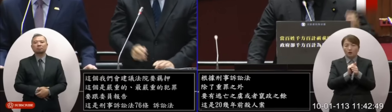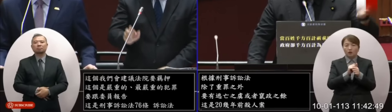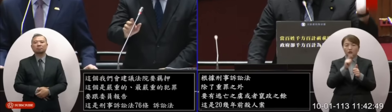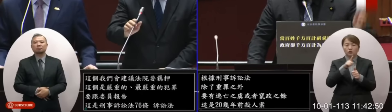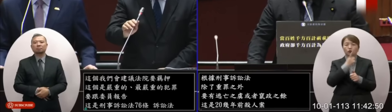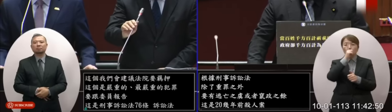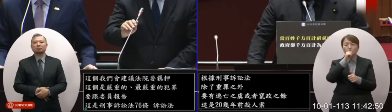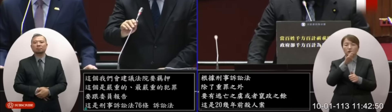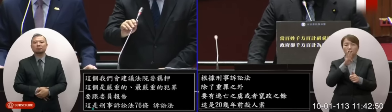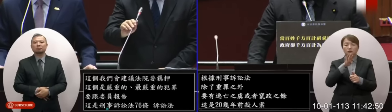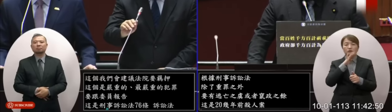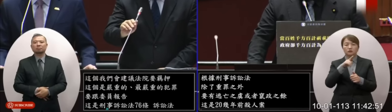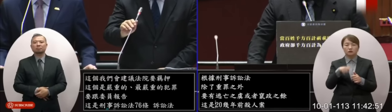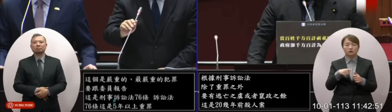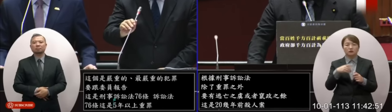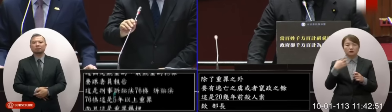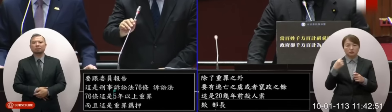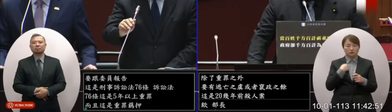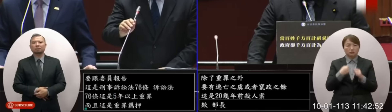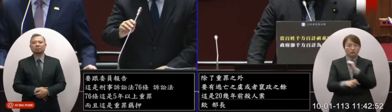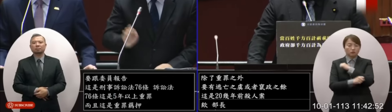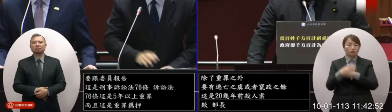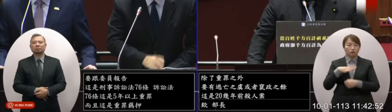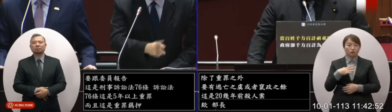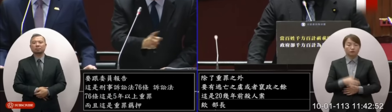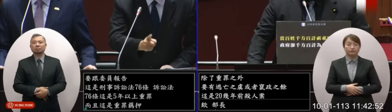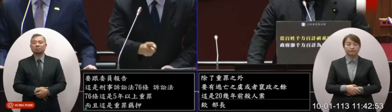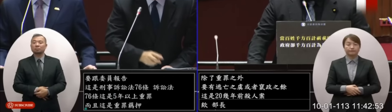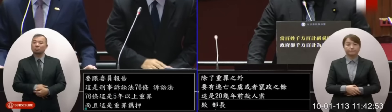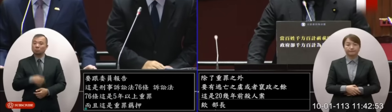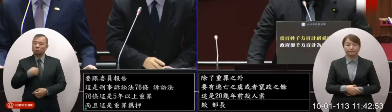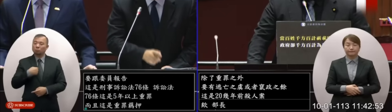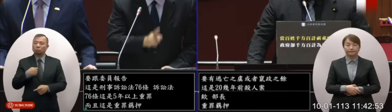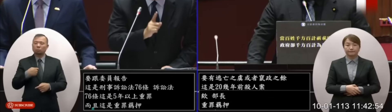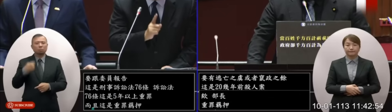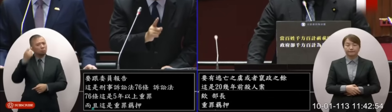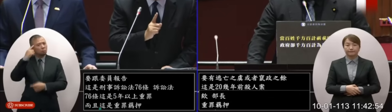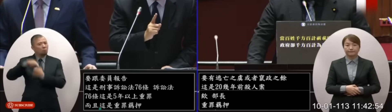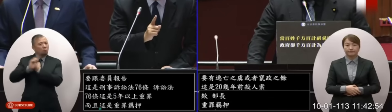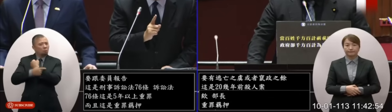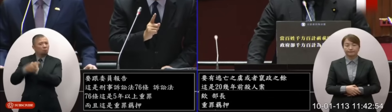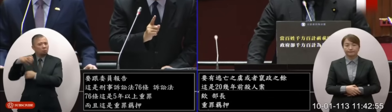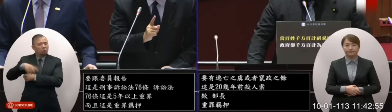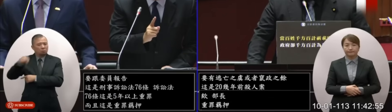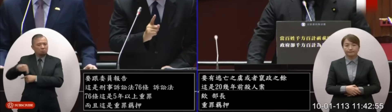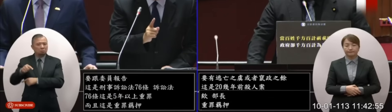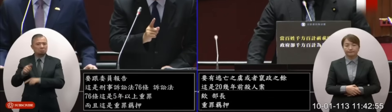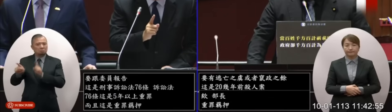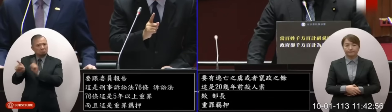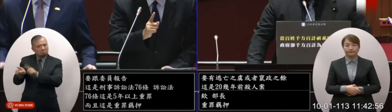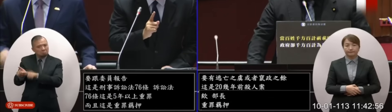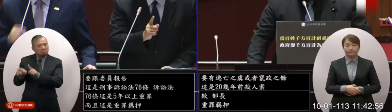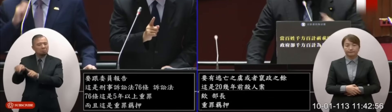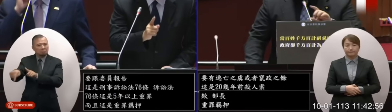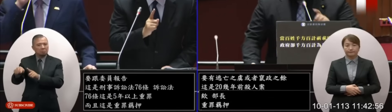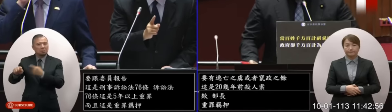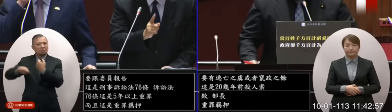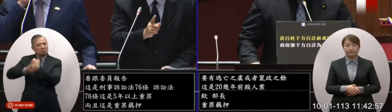這應該是一個common sense吧部長 這個是底線 我們叫的 我想 法院一定是根據訴訟法第72條的規定 來做一個